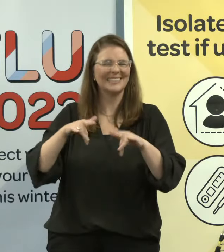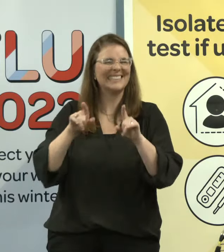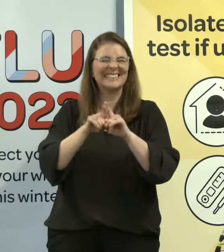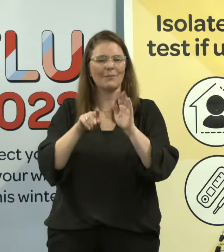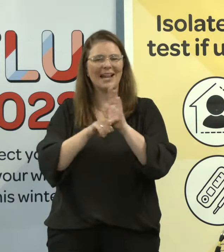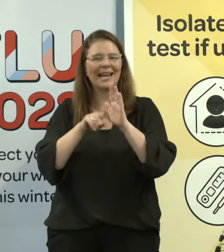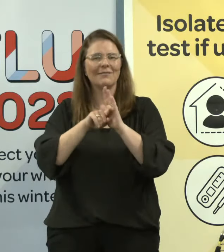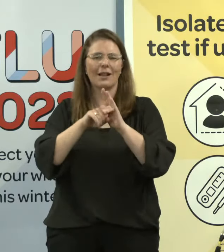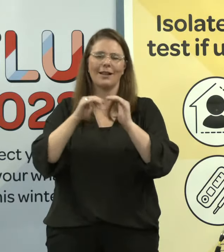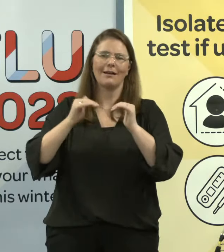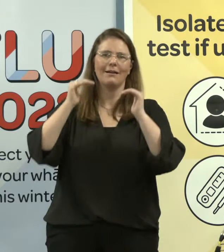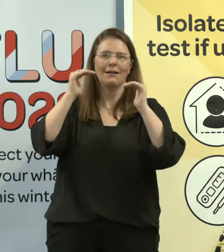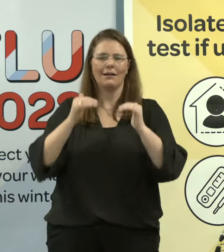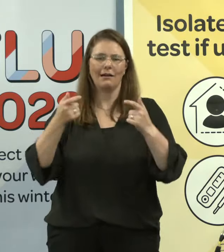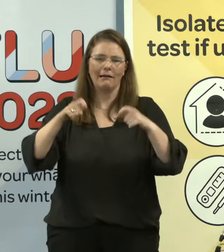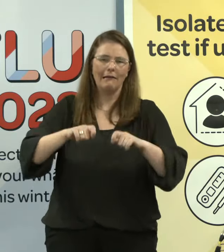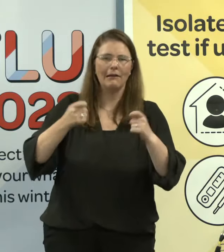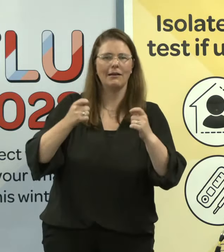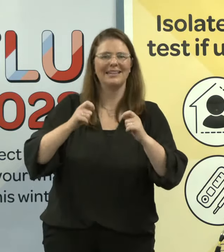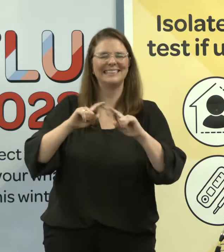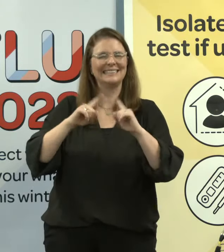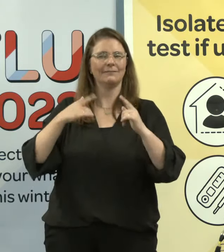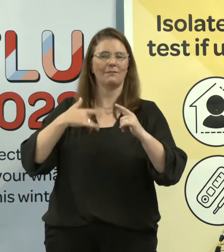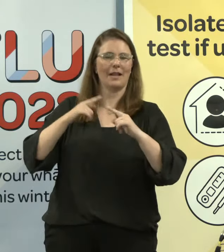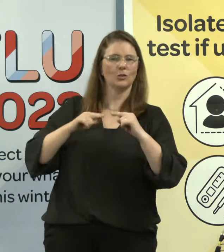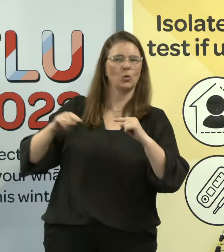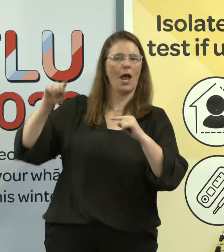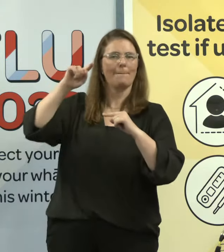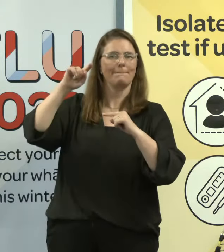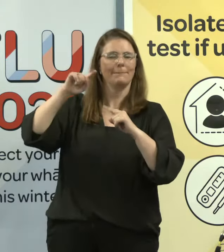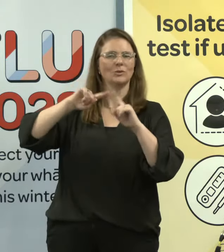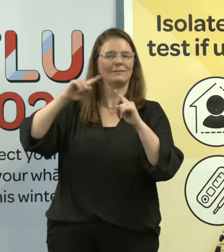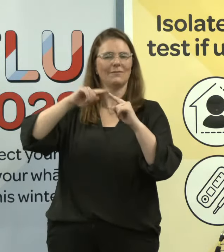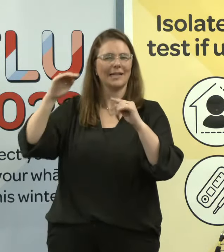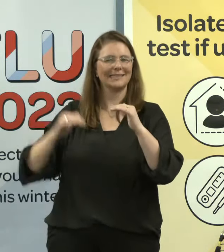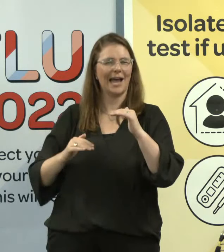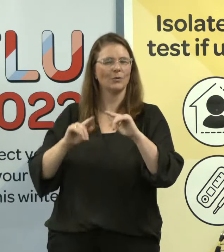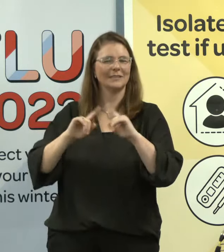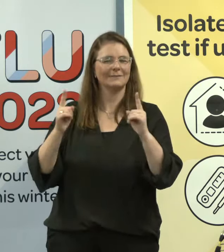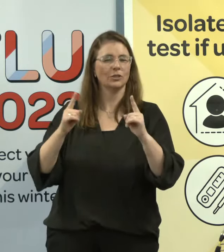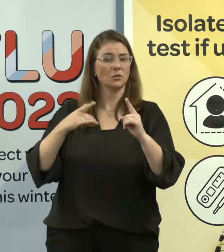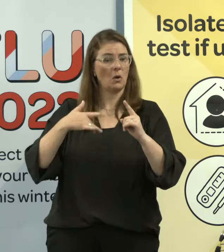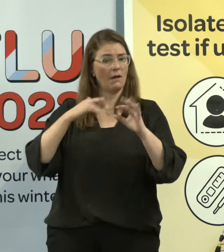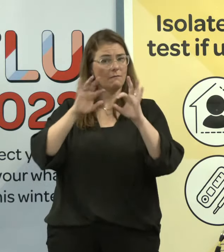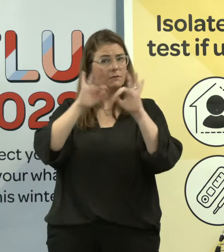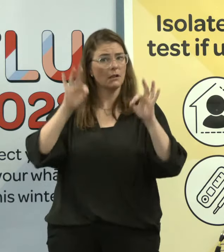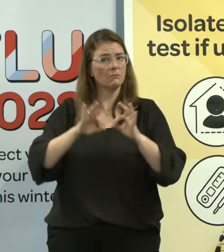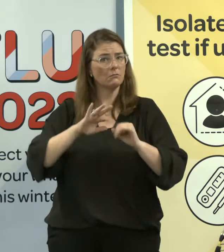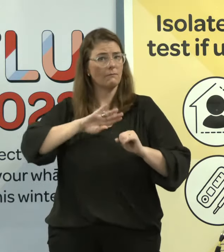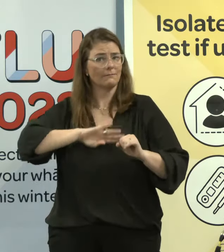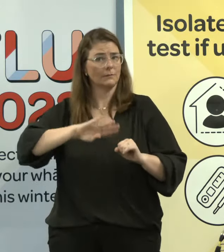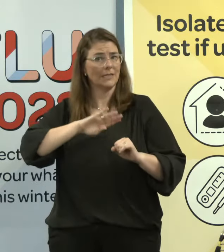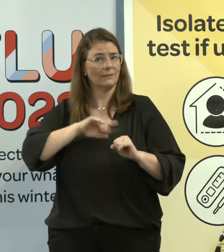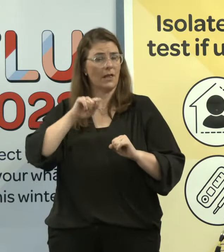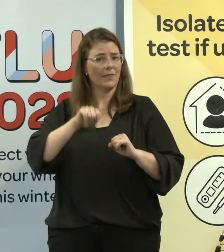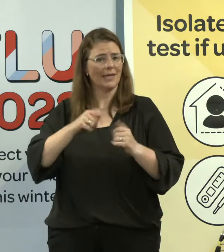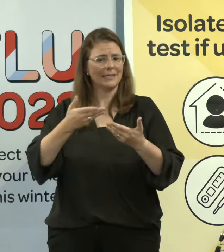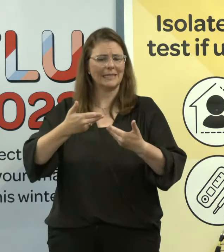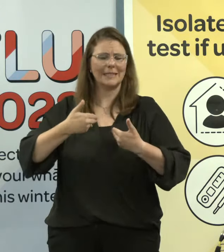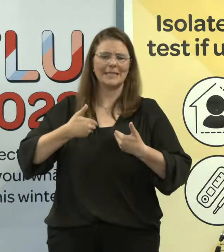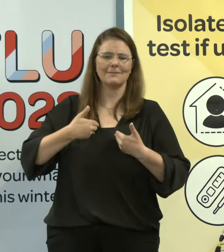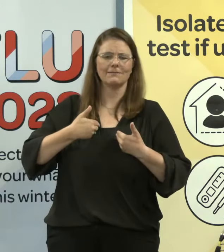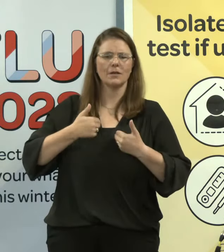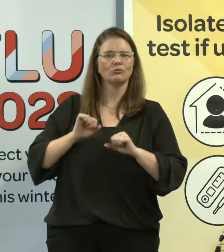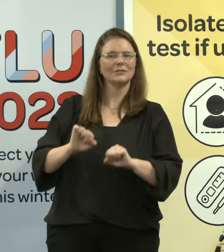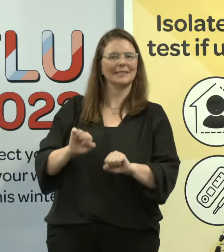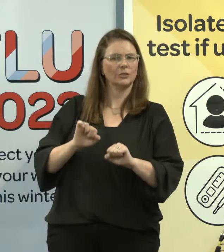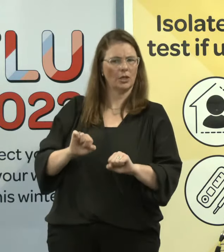kaore ano kia whai wheako o te